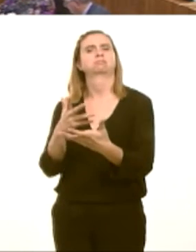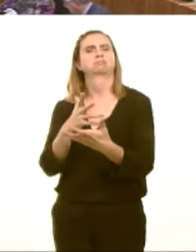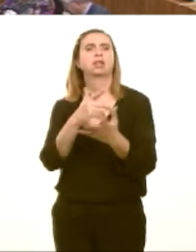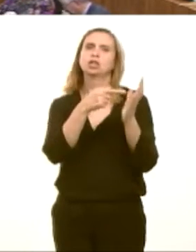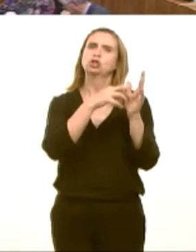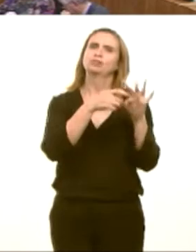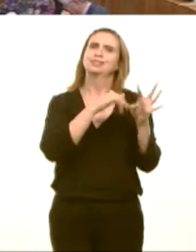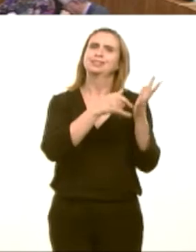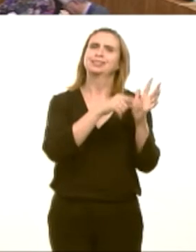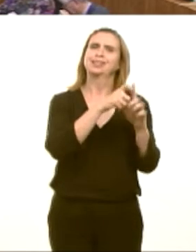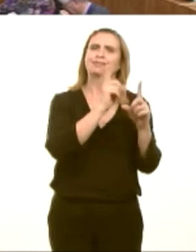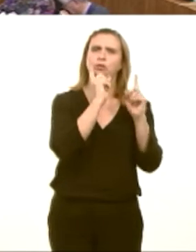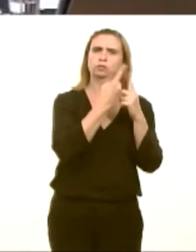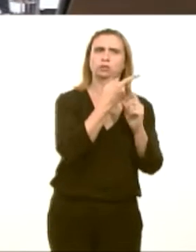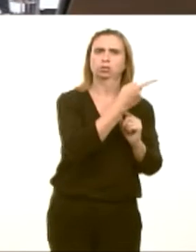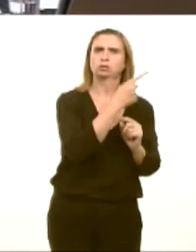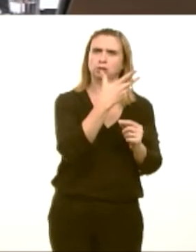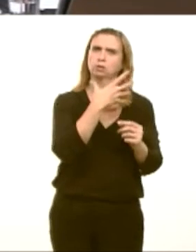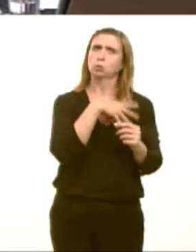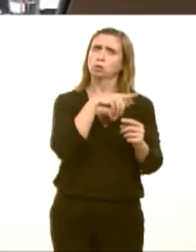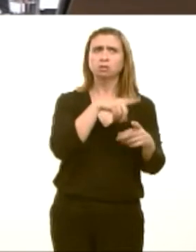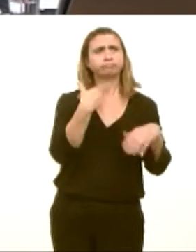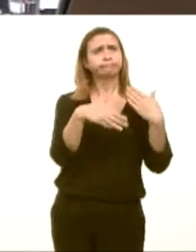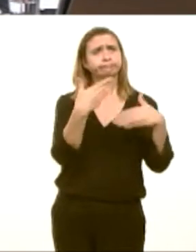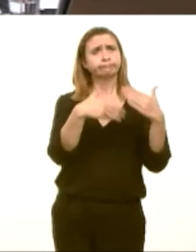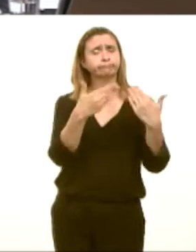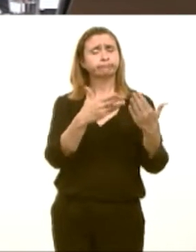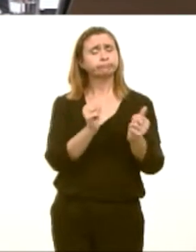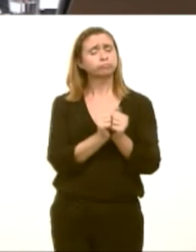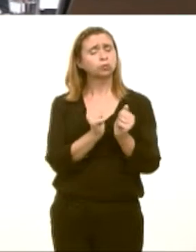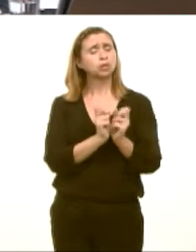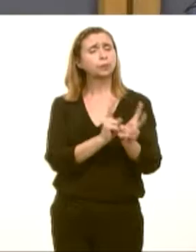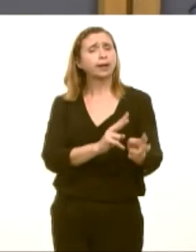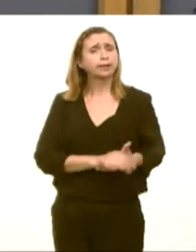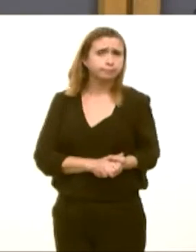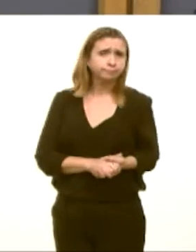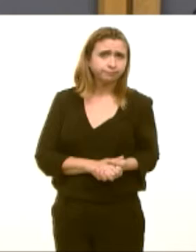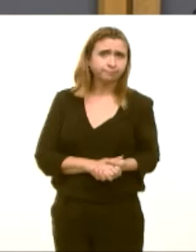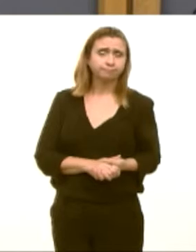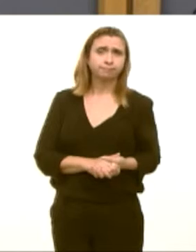gan y Drindod Dewi Sant yn mynd ymlaen mewn ffordd briodol. Mark Isherwood: 4.